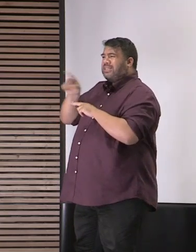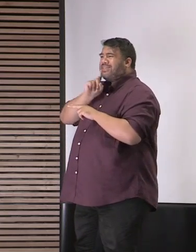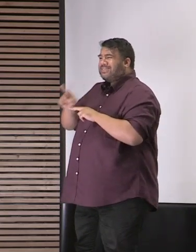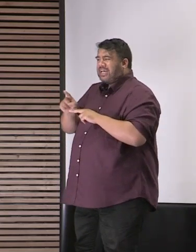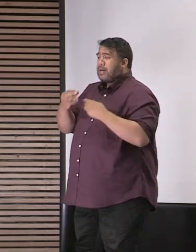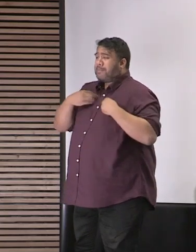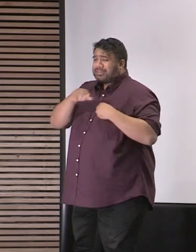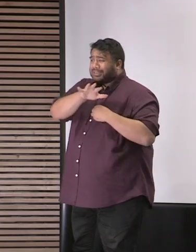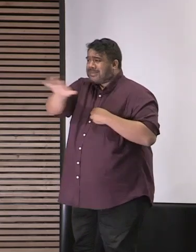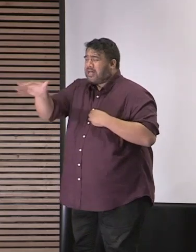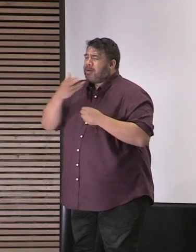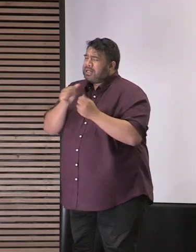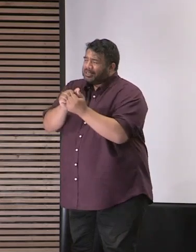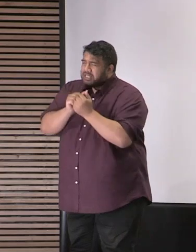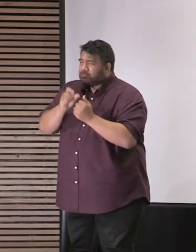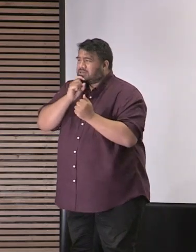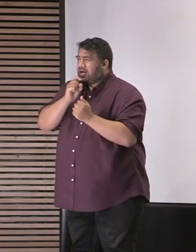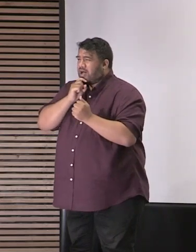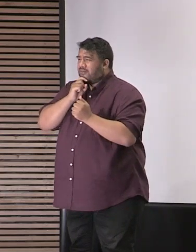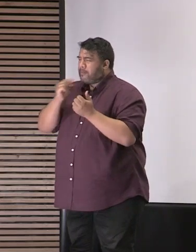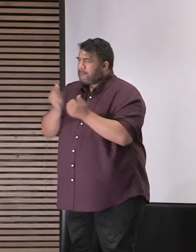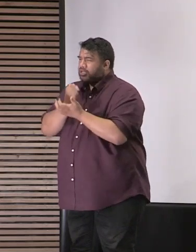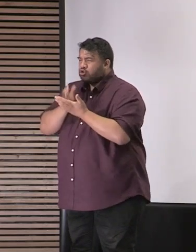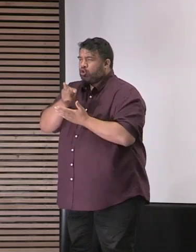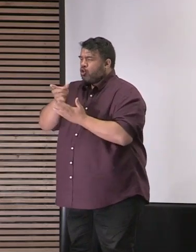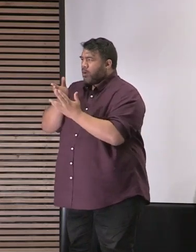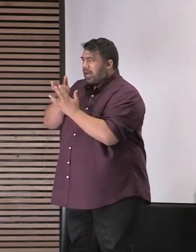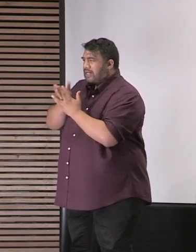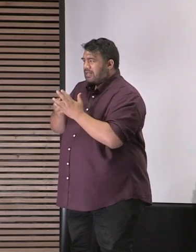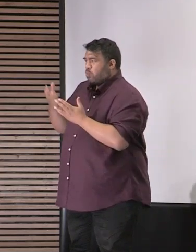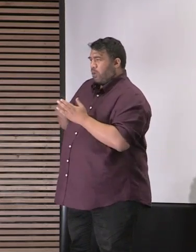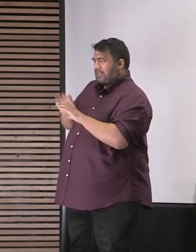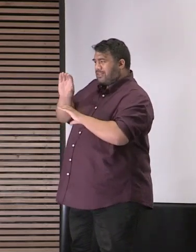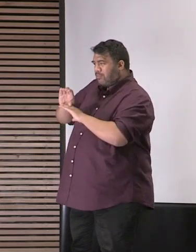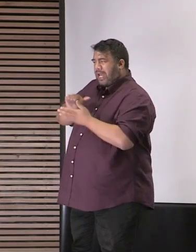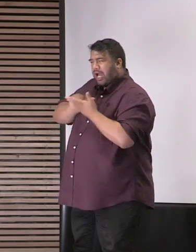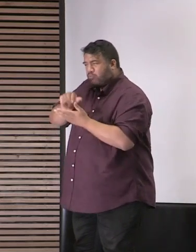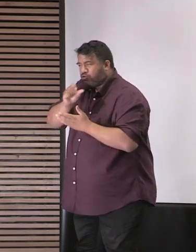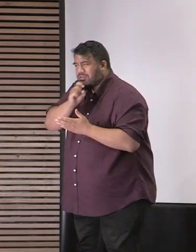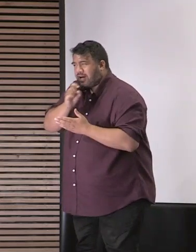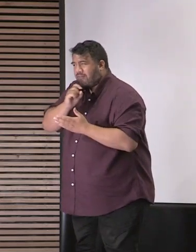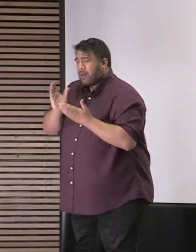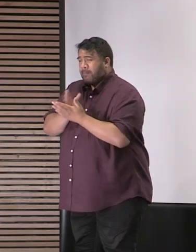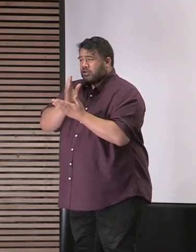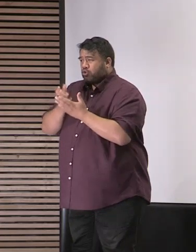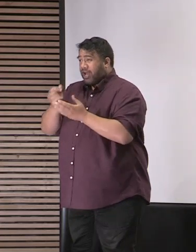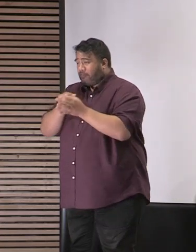probable que sintamos los